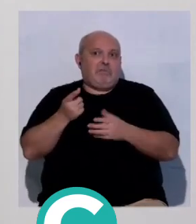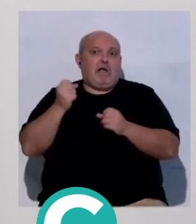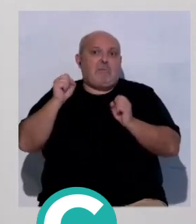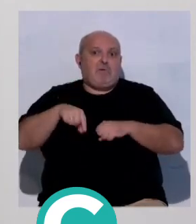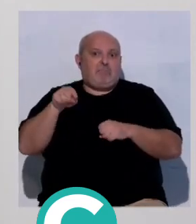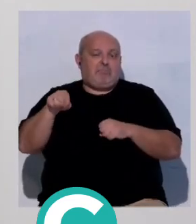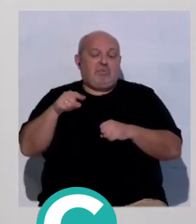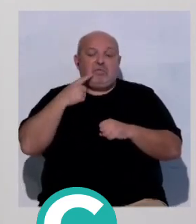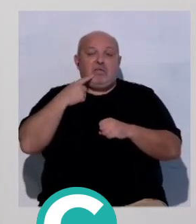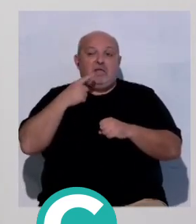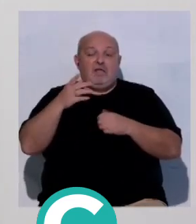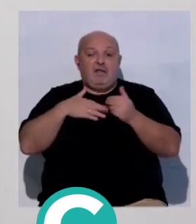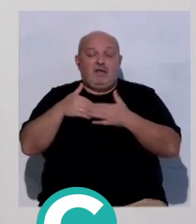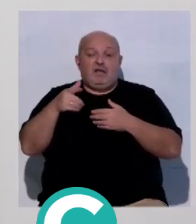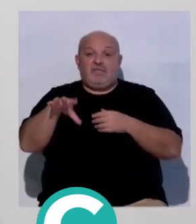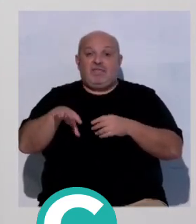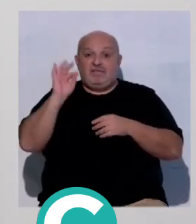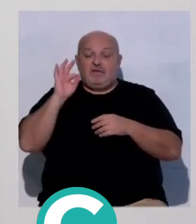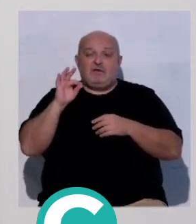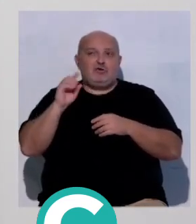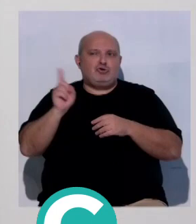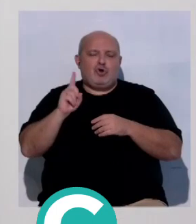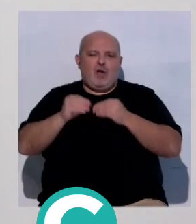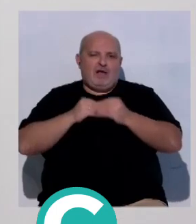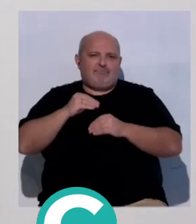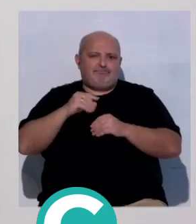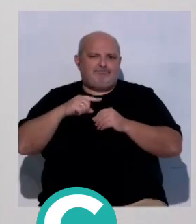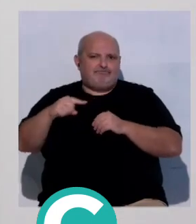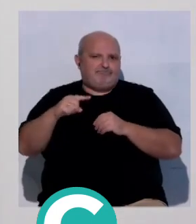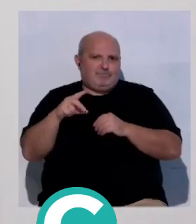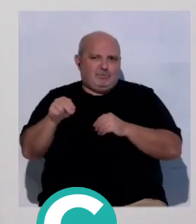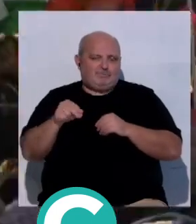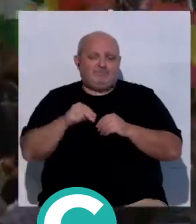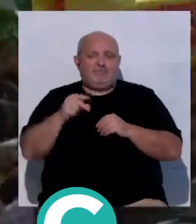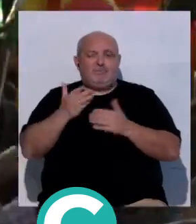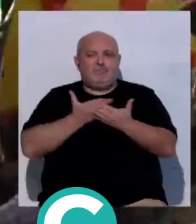y que estaría en su mano que esas decisiones no se tomaran por otro lado Ortega ha pedido menos